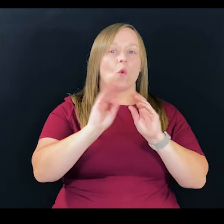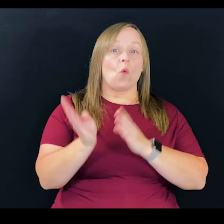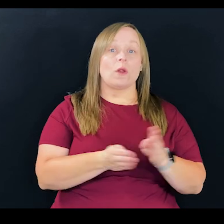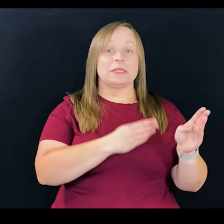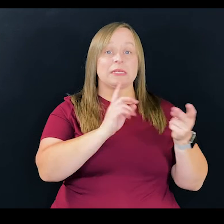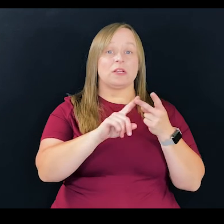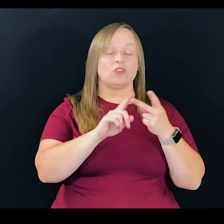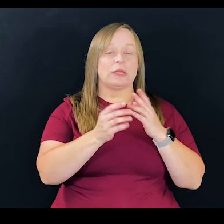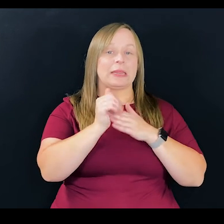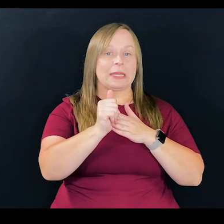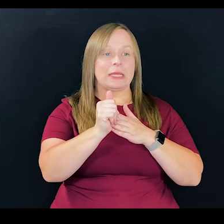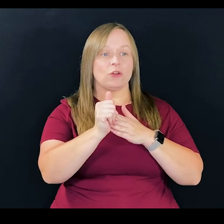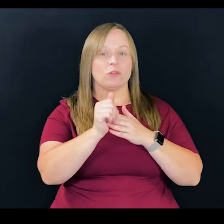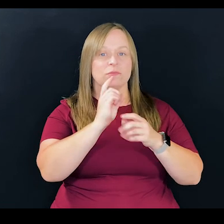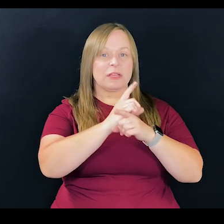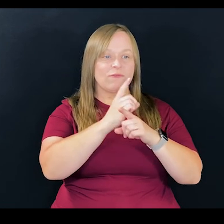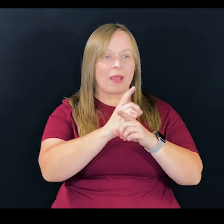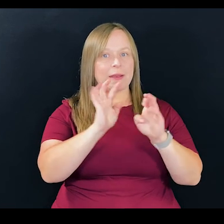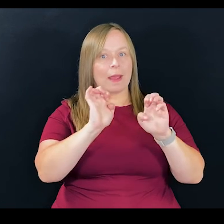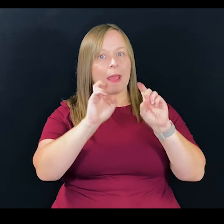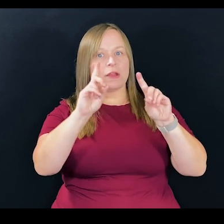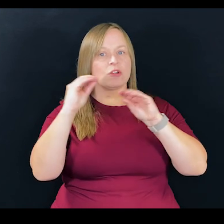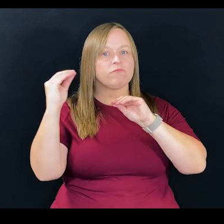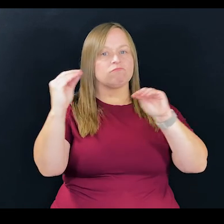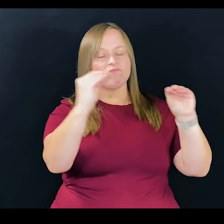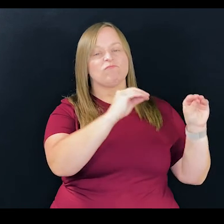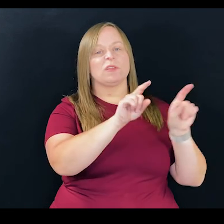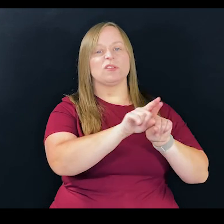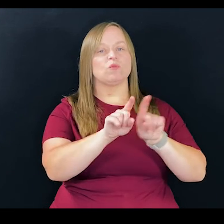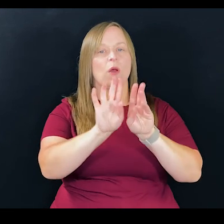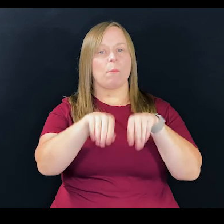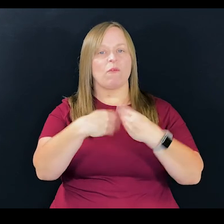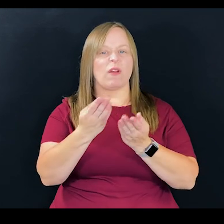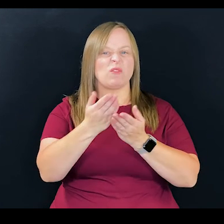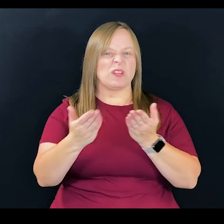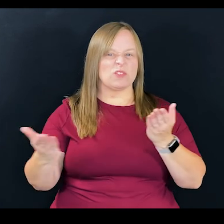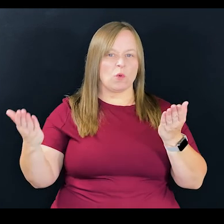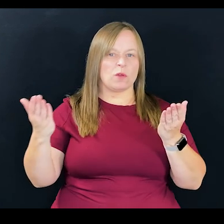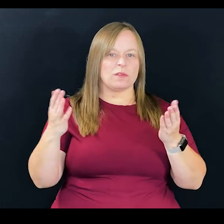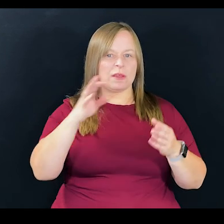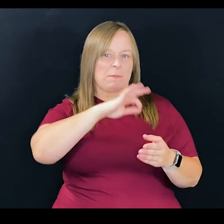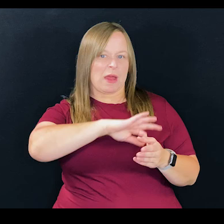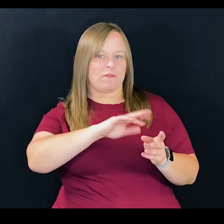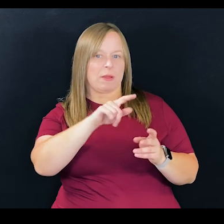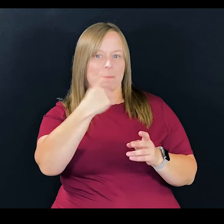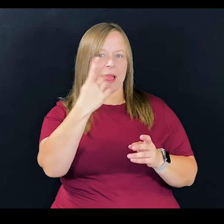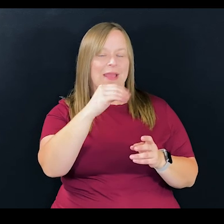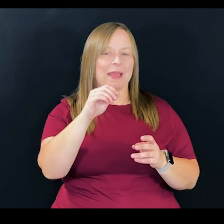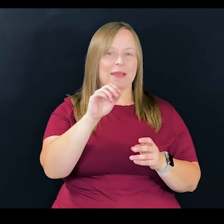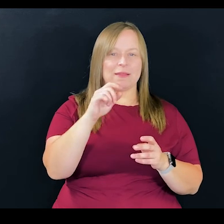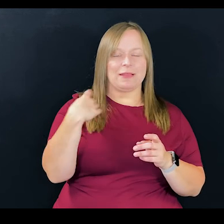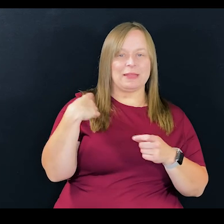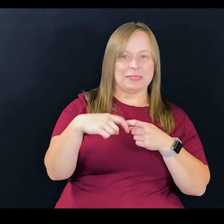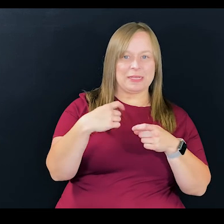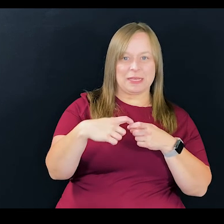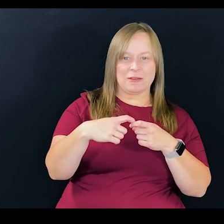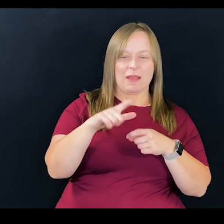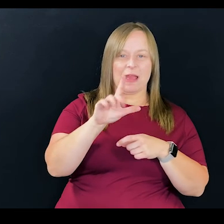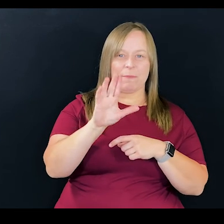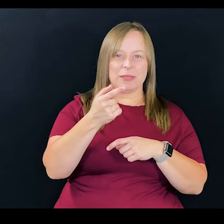Esta es una organización de líderes que defiende y educa, además, proporciona recursos que benefician a la comunidad LGBT